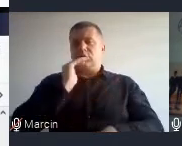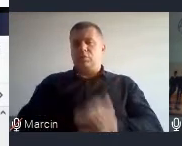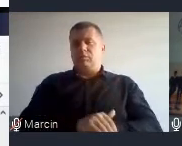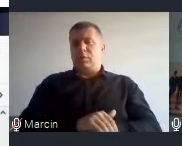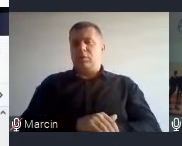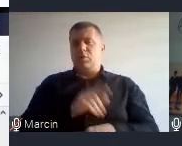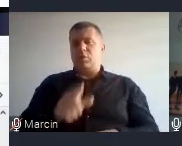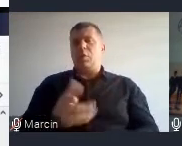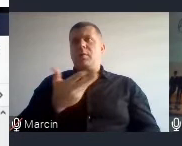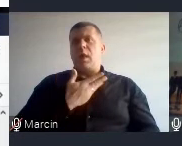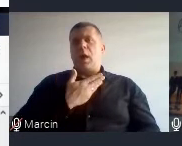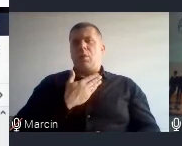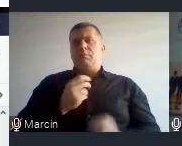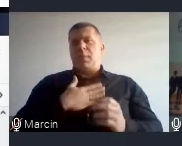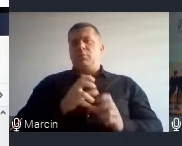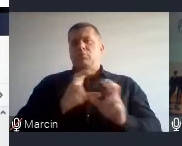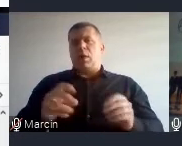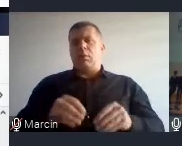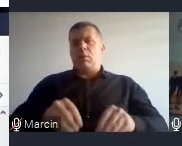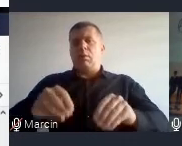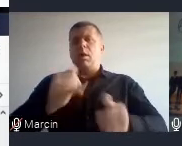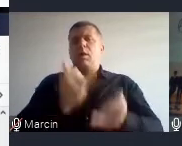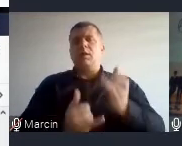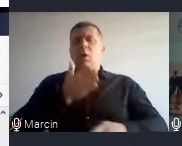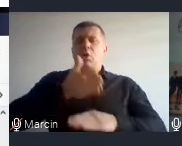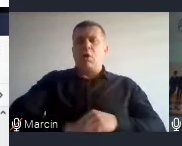To da Państwu pole manewru, gdyby postepowanie się opóźniło.